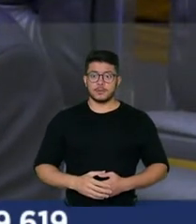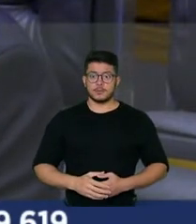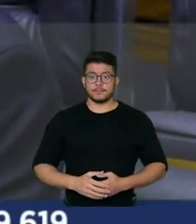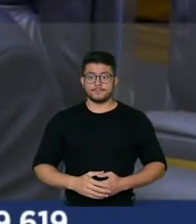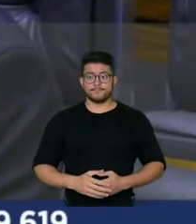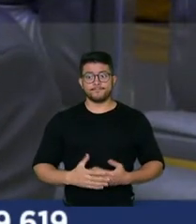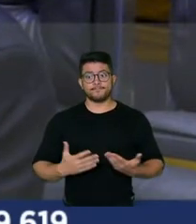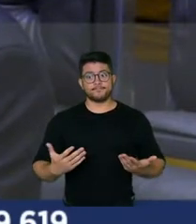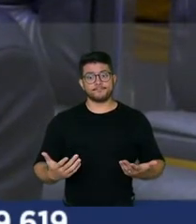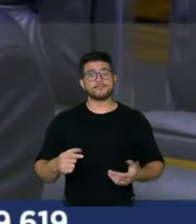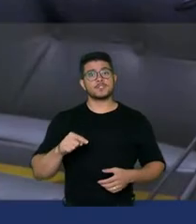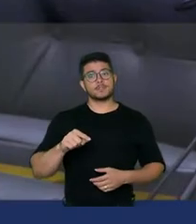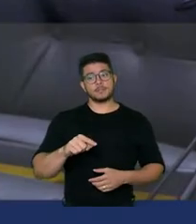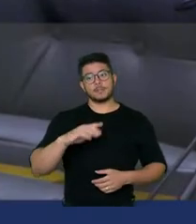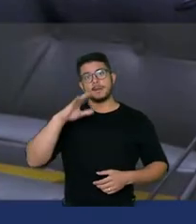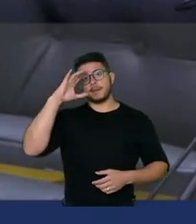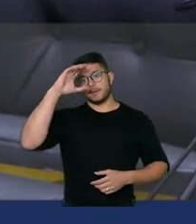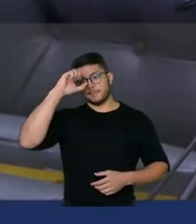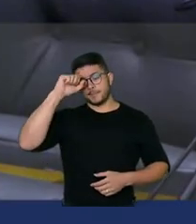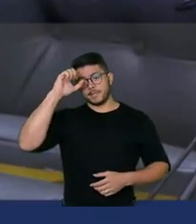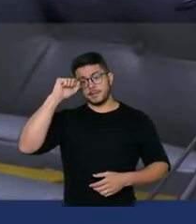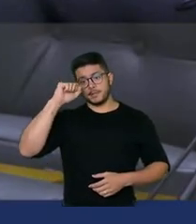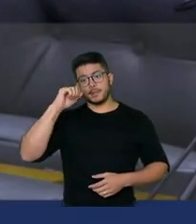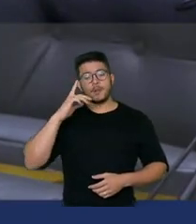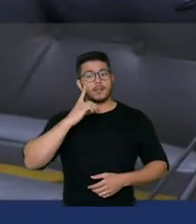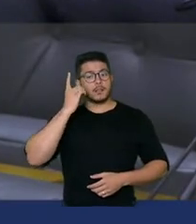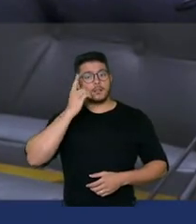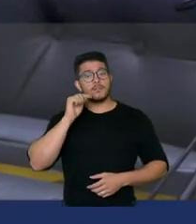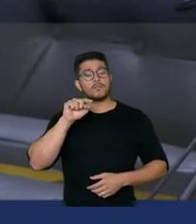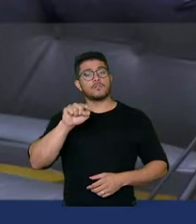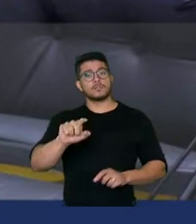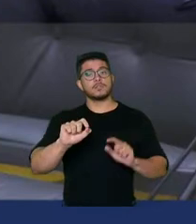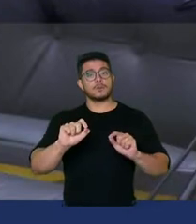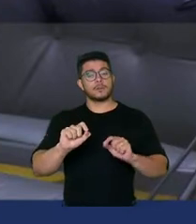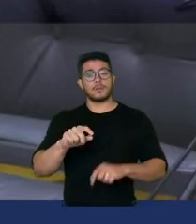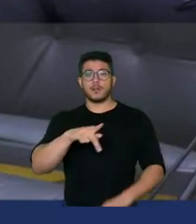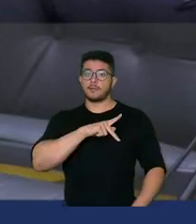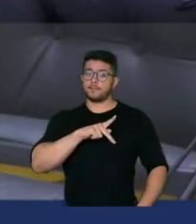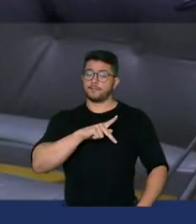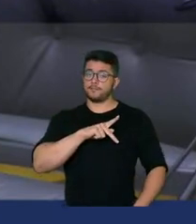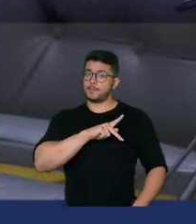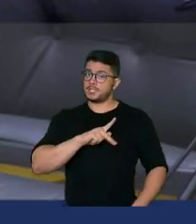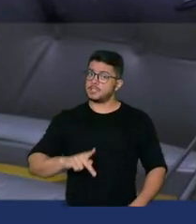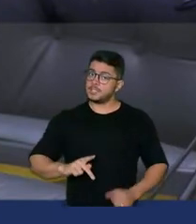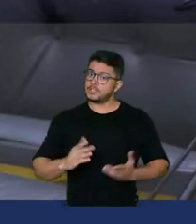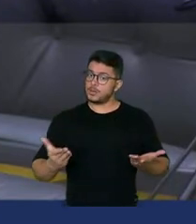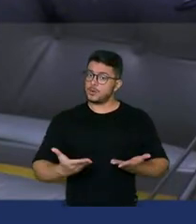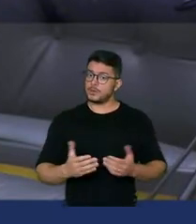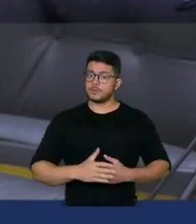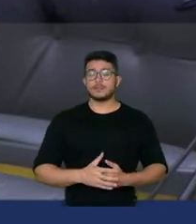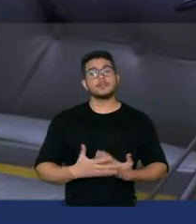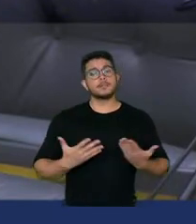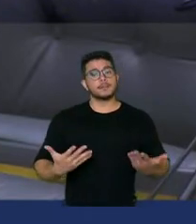NO BRASIL. ESTIMULA PLANTAÇÃO DE MACONHA. SE QUISER, EU RESGATO AS NOTAS TAQUIGRÁFICAS. -- [DEPUTADO]: EU QUERO